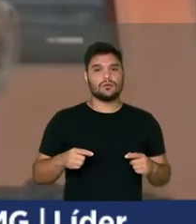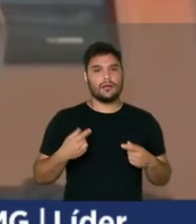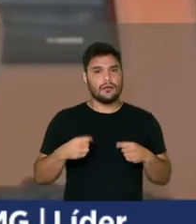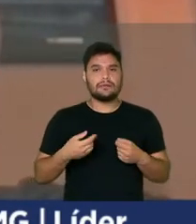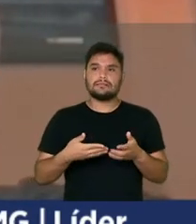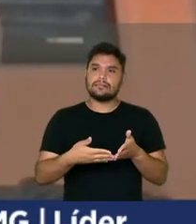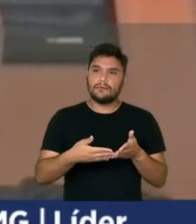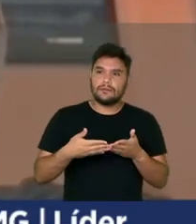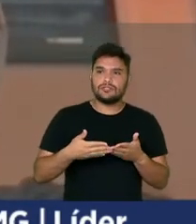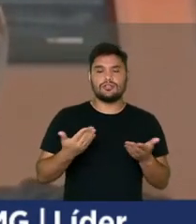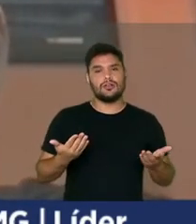PARTIDOS QUE ESTÃO AQUI PRESENTES. É ISSO QUE DEVERIA